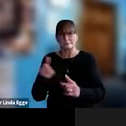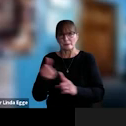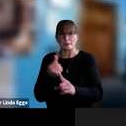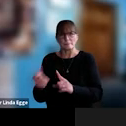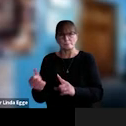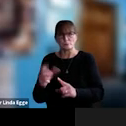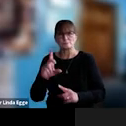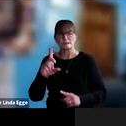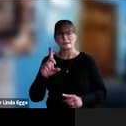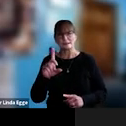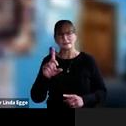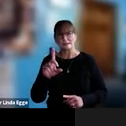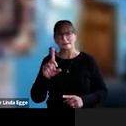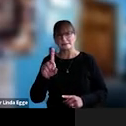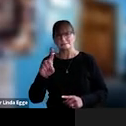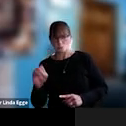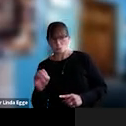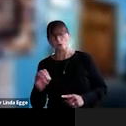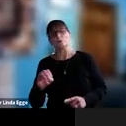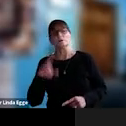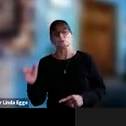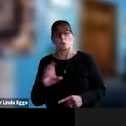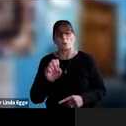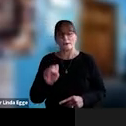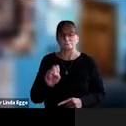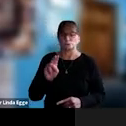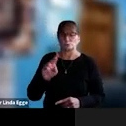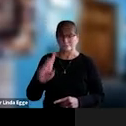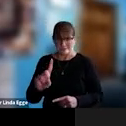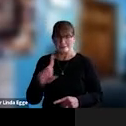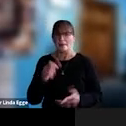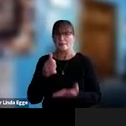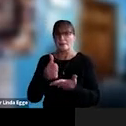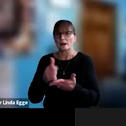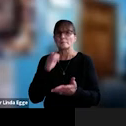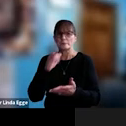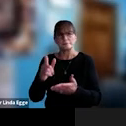Gracias por compartir eso. Creo que puede ser realmente útil para que los profesionales médicos entiendan